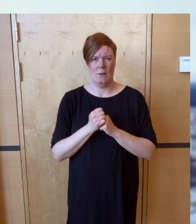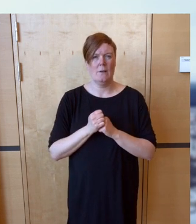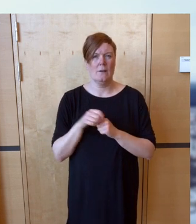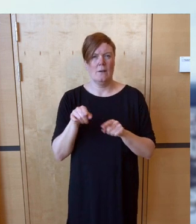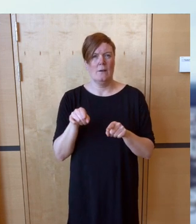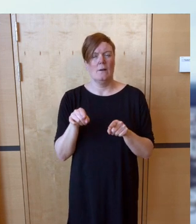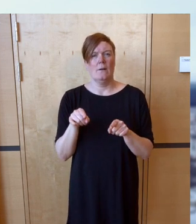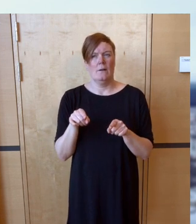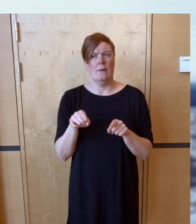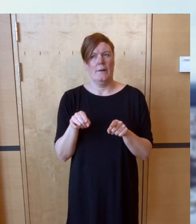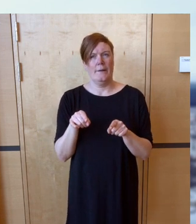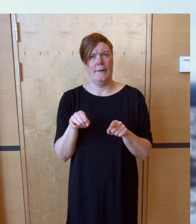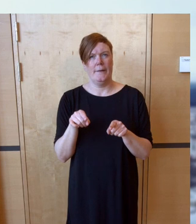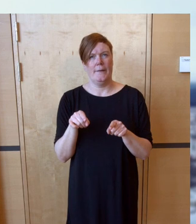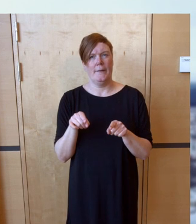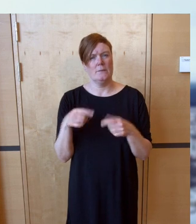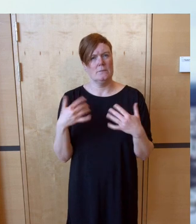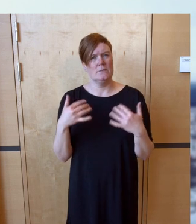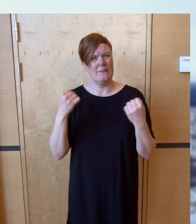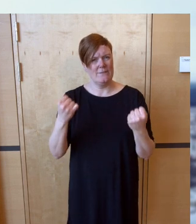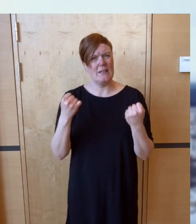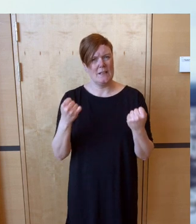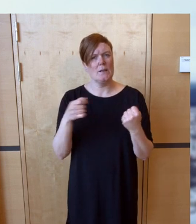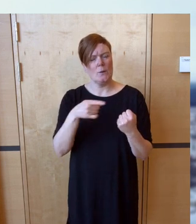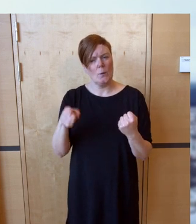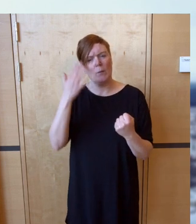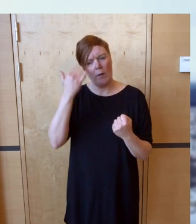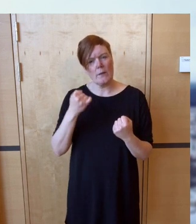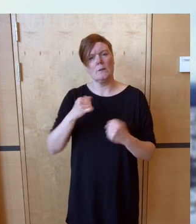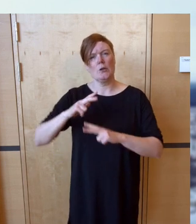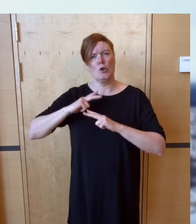Det hade varit oerhört viktigt att de kunna ge en trygg och säker vård och omsorg och stöd